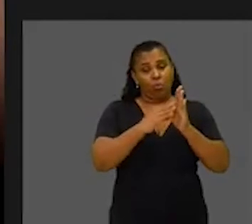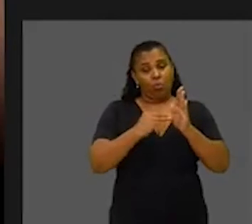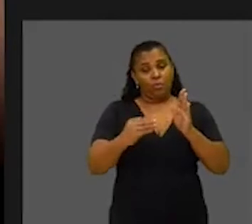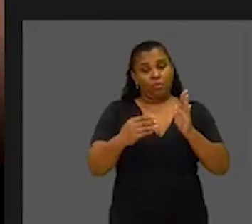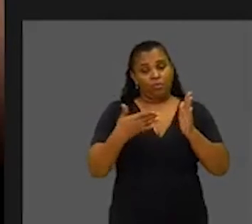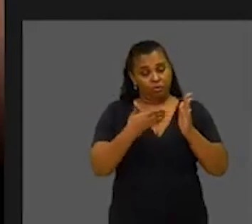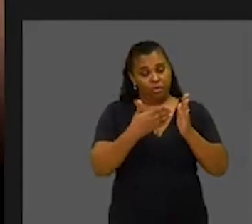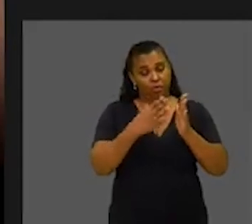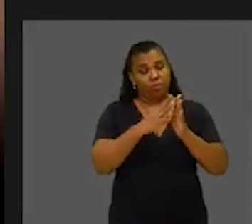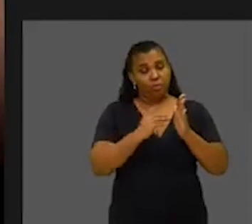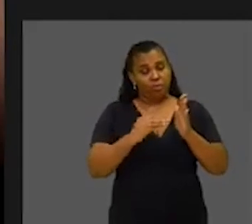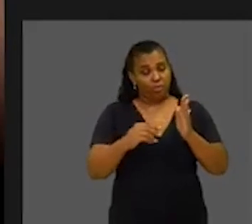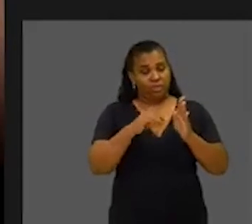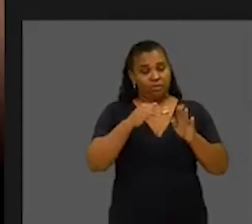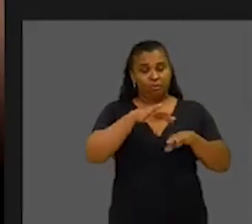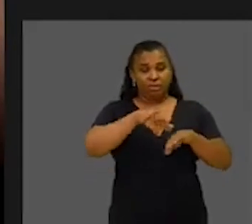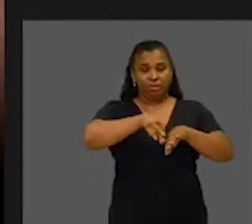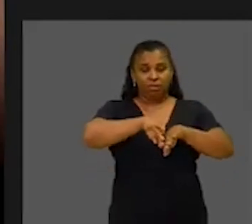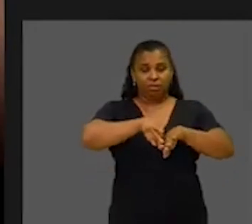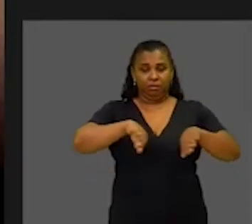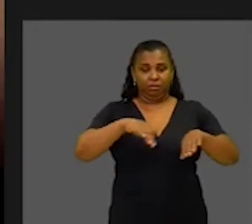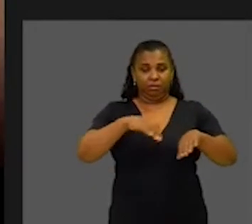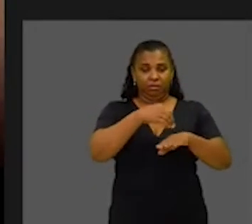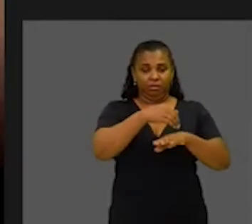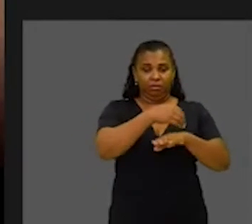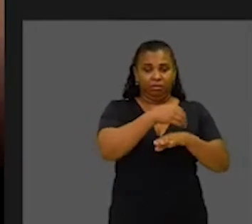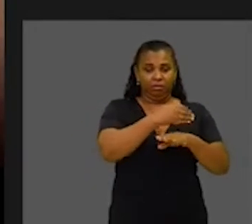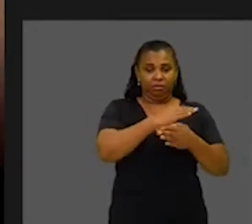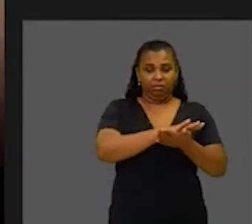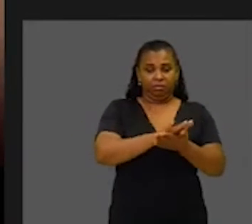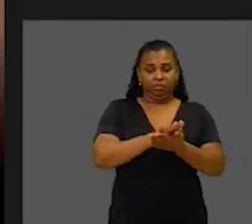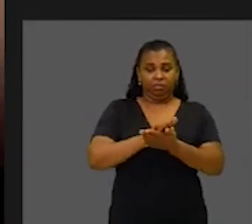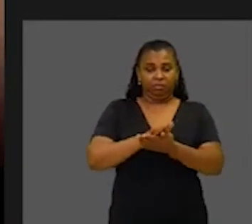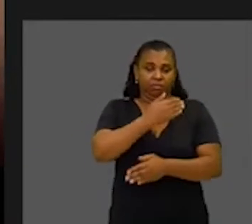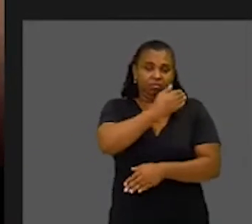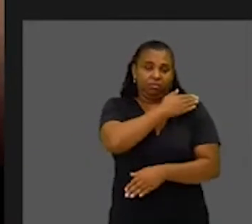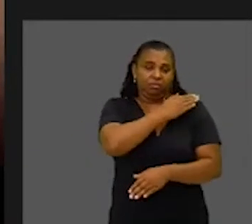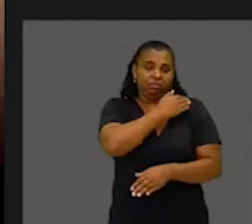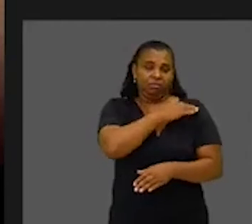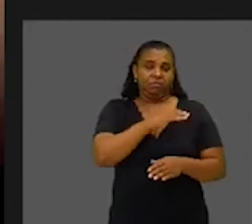ele é excludente na sua origem na ele tem muitos problemas mas afinal de contas de dinheiro público